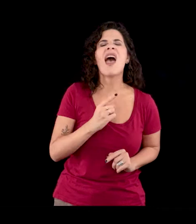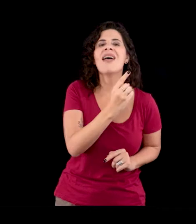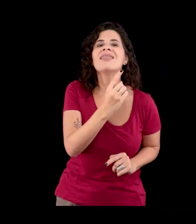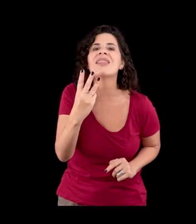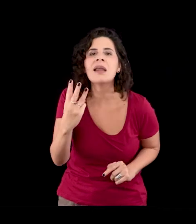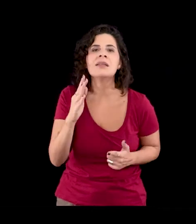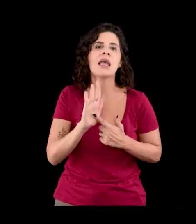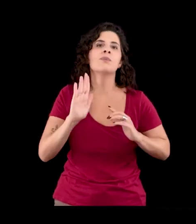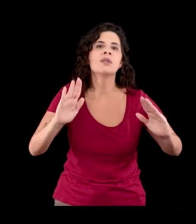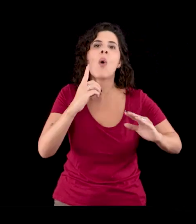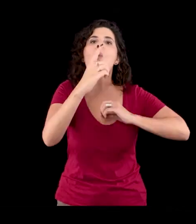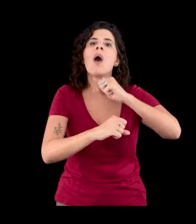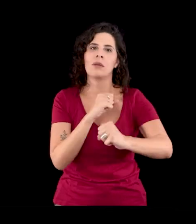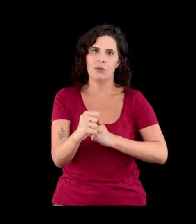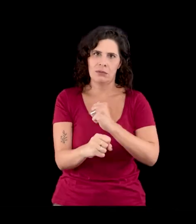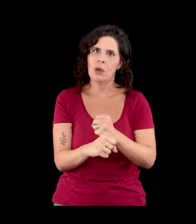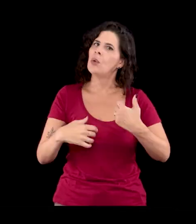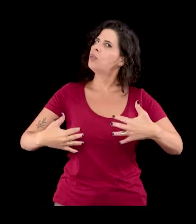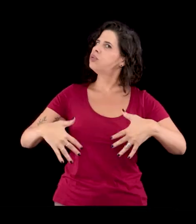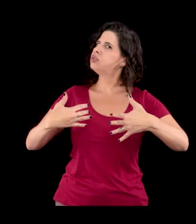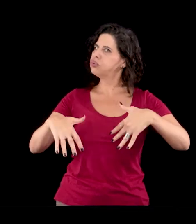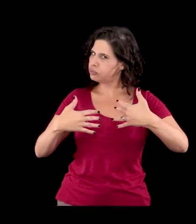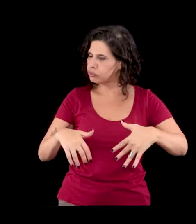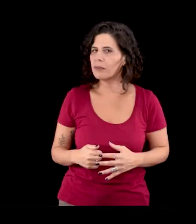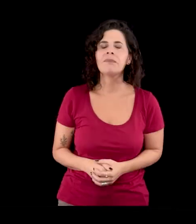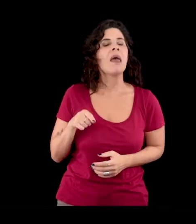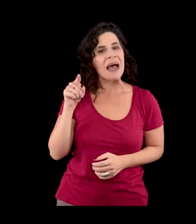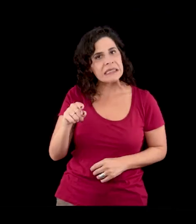a gente fazia 13 exposições por ano – era uma coisa incrível.